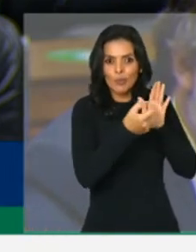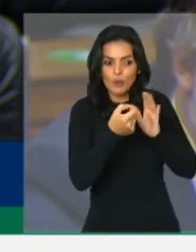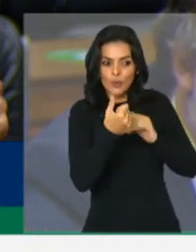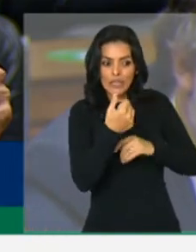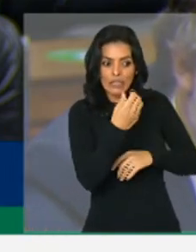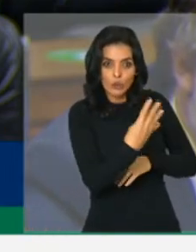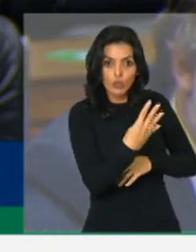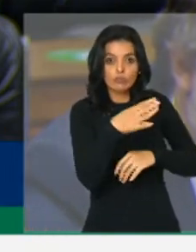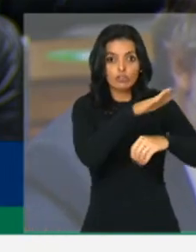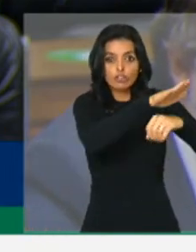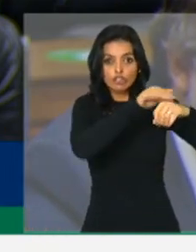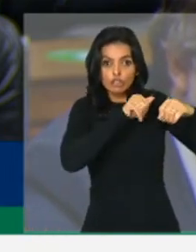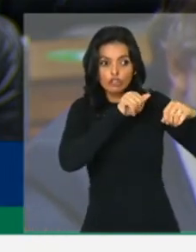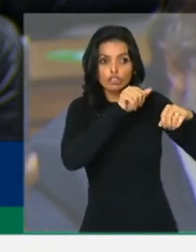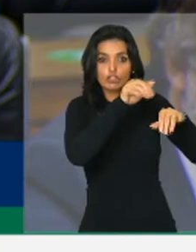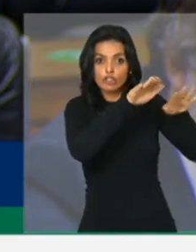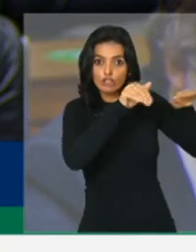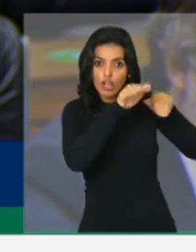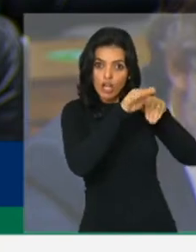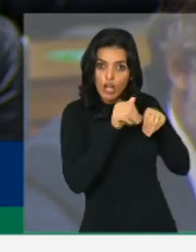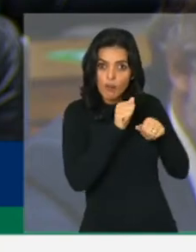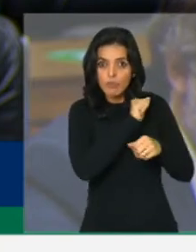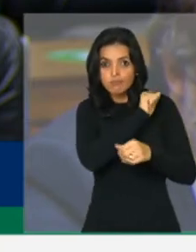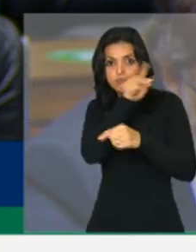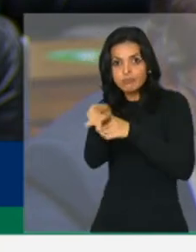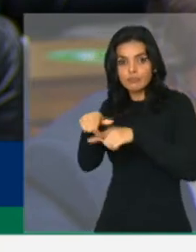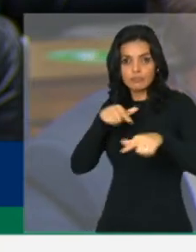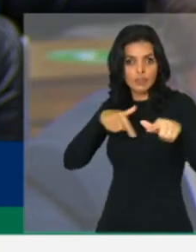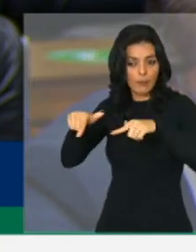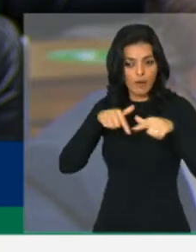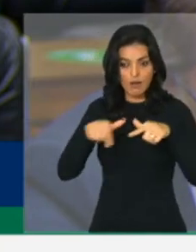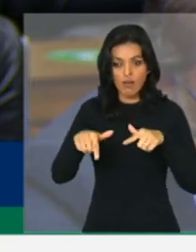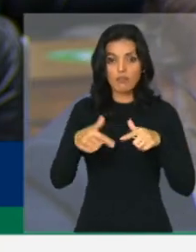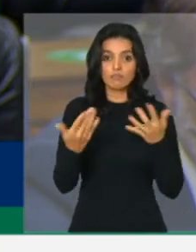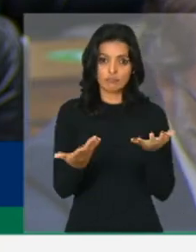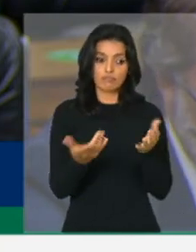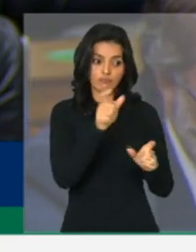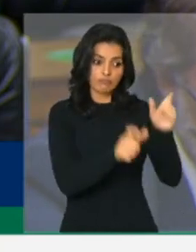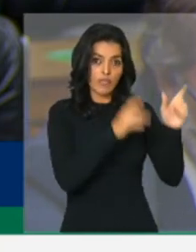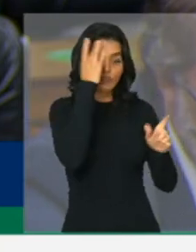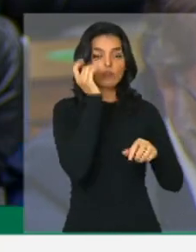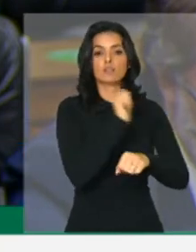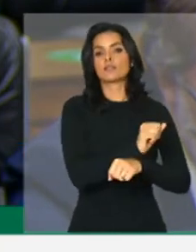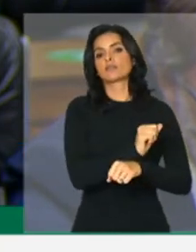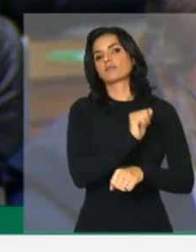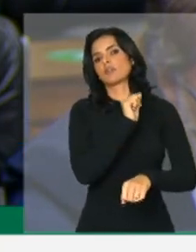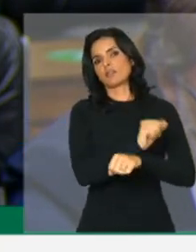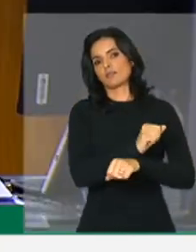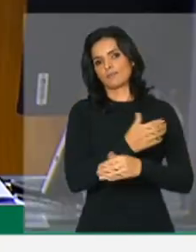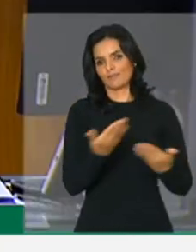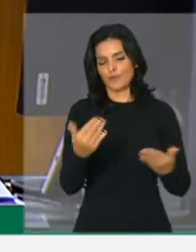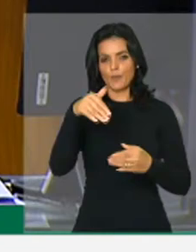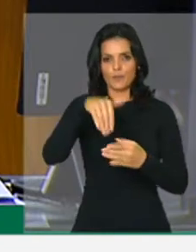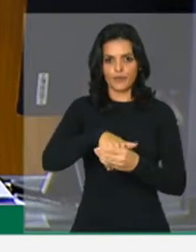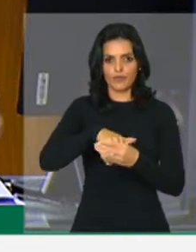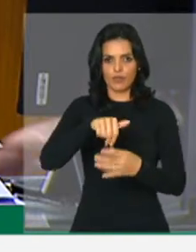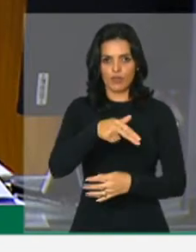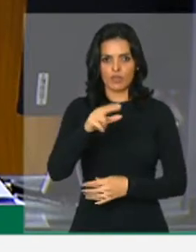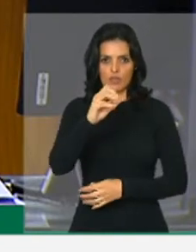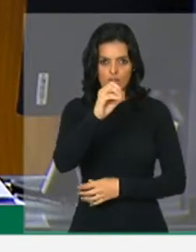SENHOR PRESIDENTE. -- [PRESIDENTE]: PL NÃO. [PRESIDENTE]: PSB... -- [DEPUTADO]: